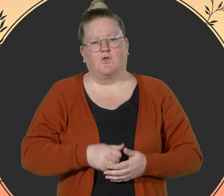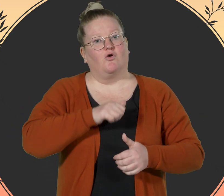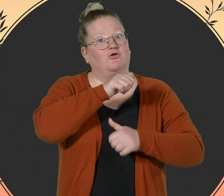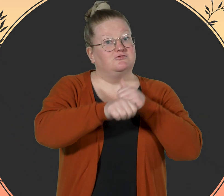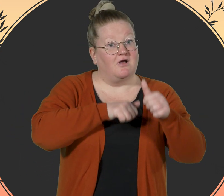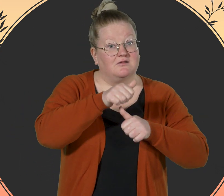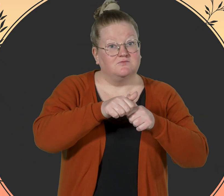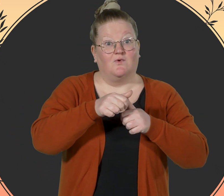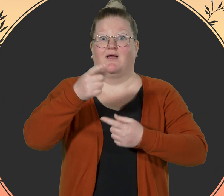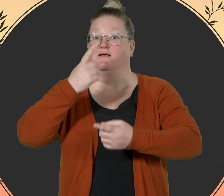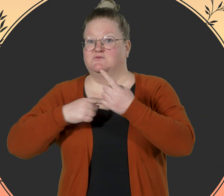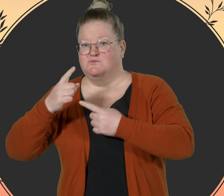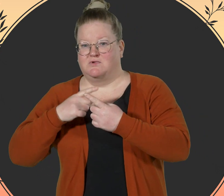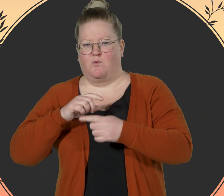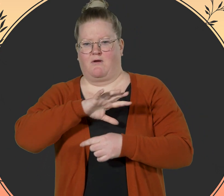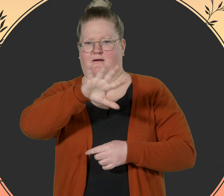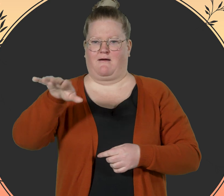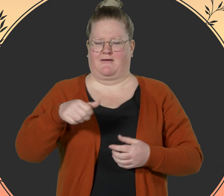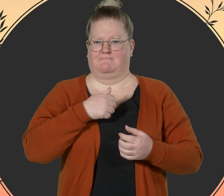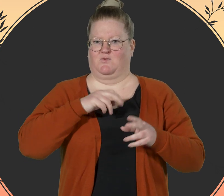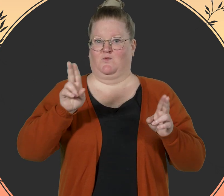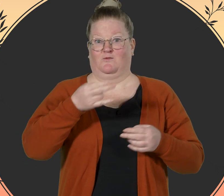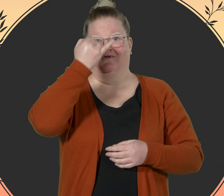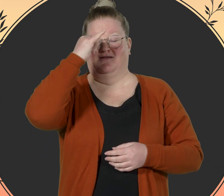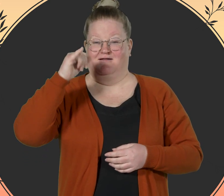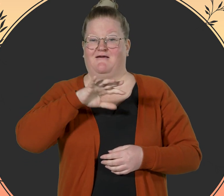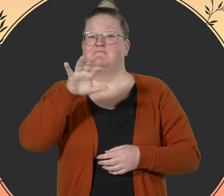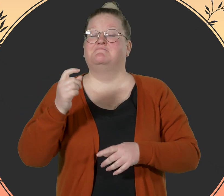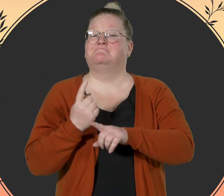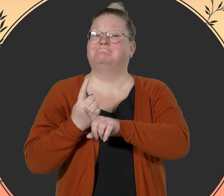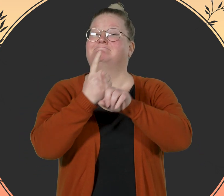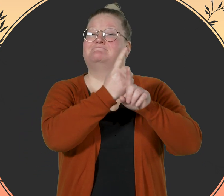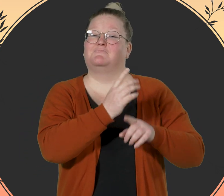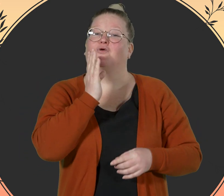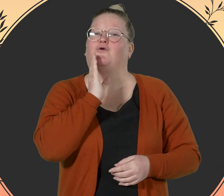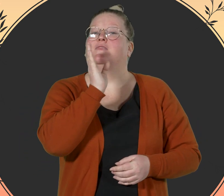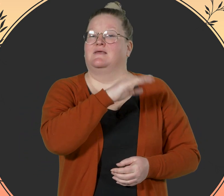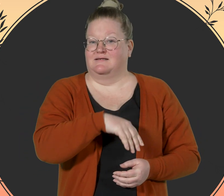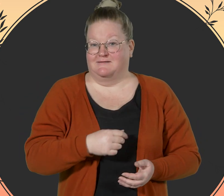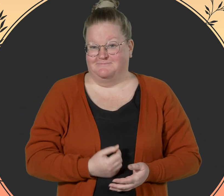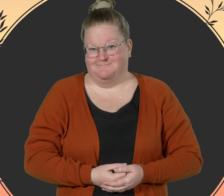Voit osallistua ryhmäkeskusteluihin ja saada uusia ideoita kotiin viemisiksi!